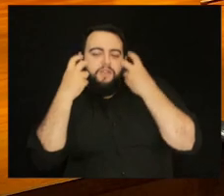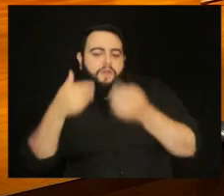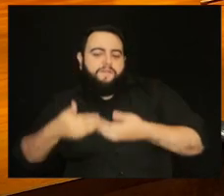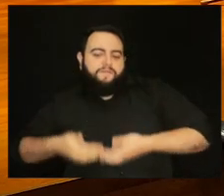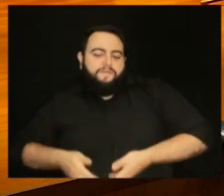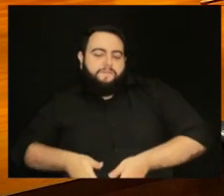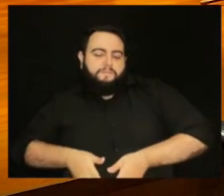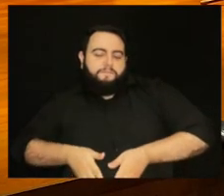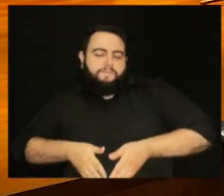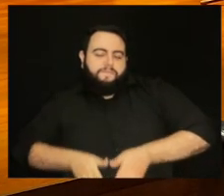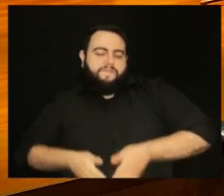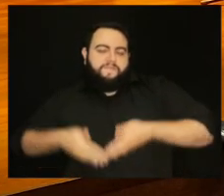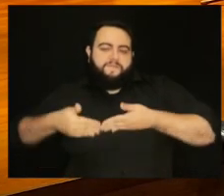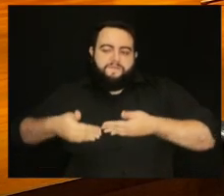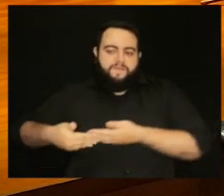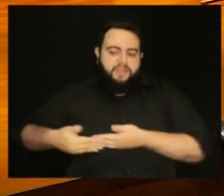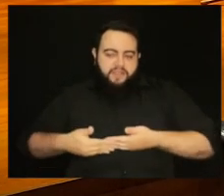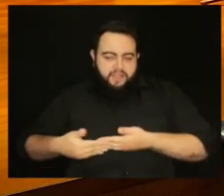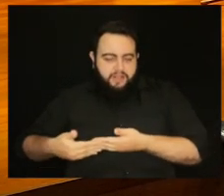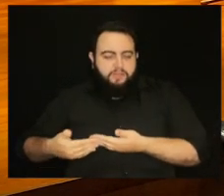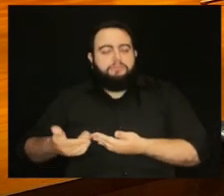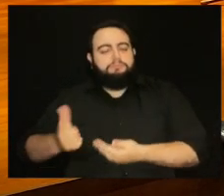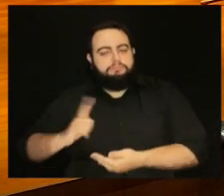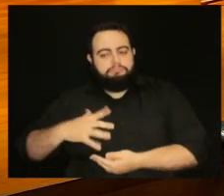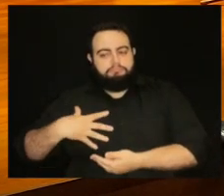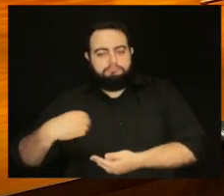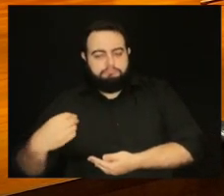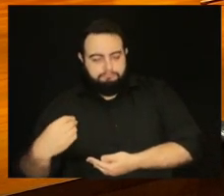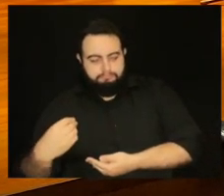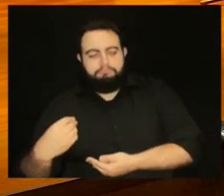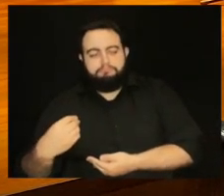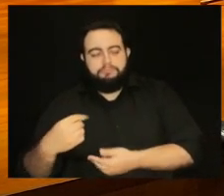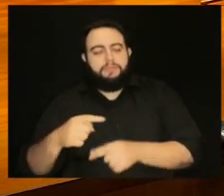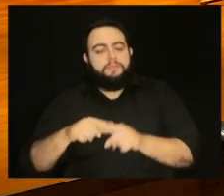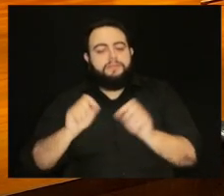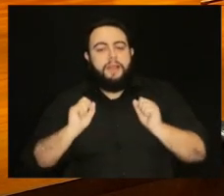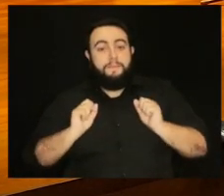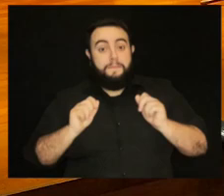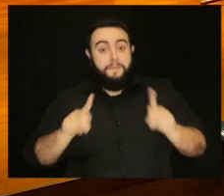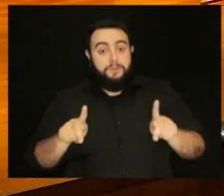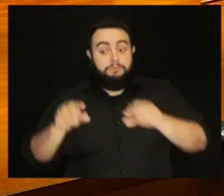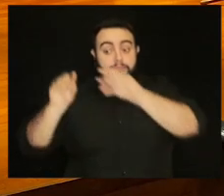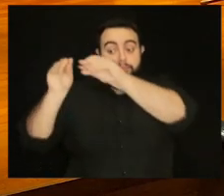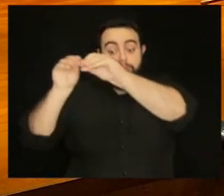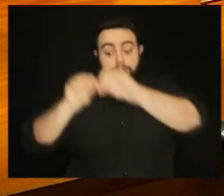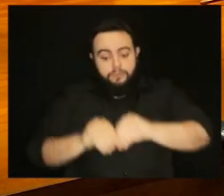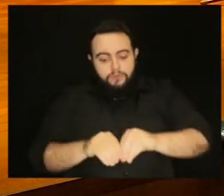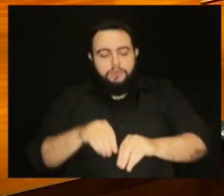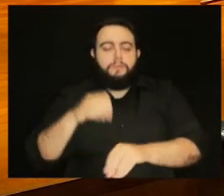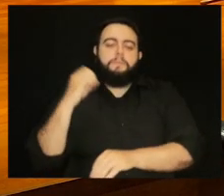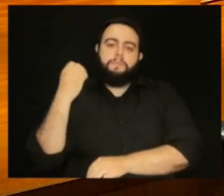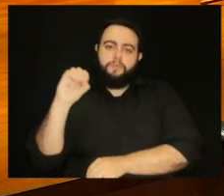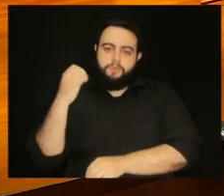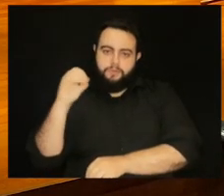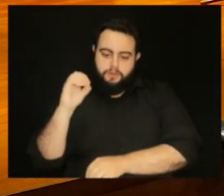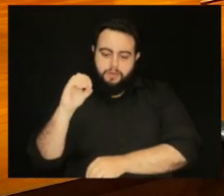com uma ex-escrava, mas quando ele se aposenta ele vem morar em Porto Alegre e morar com ela. Nunca